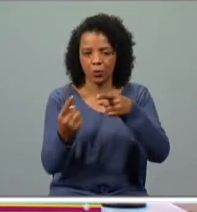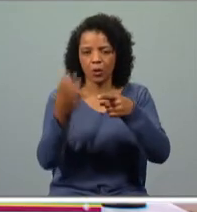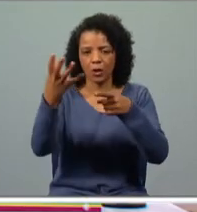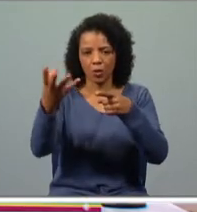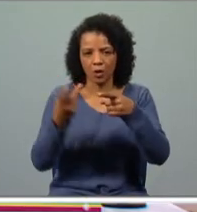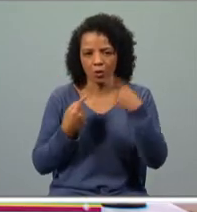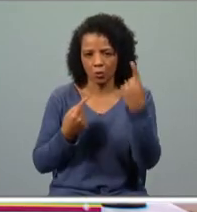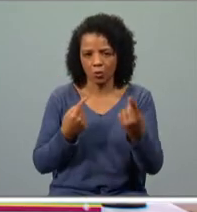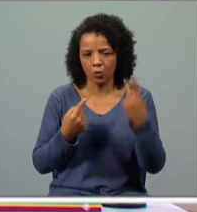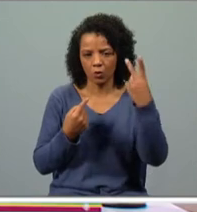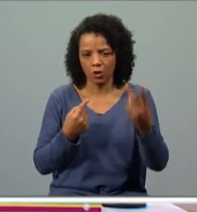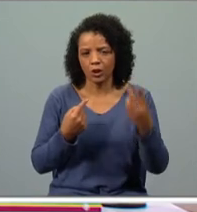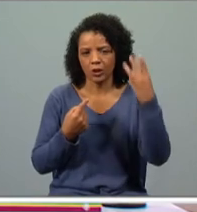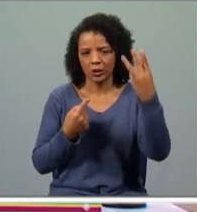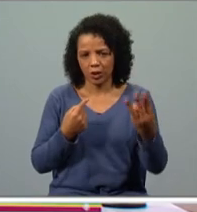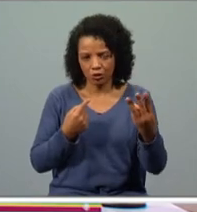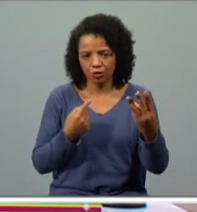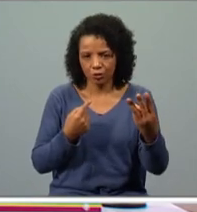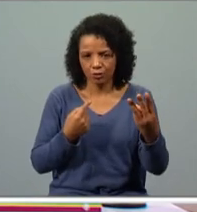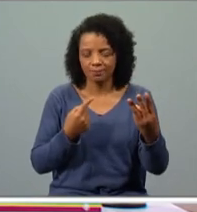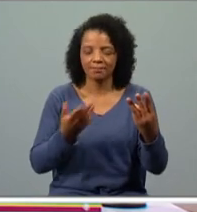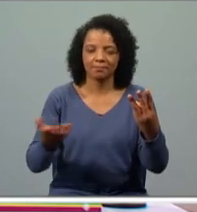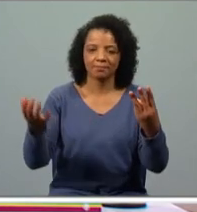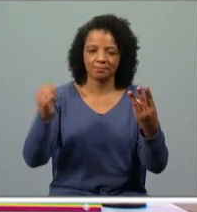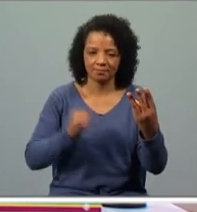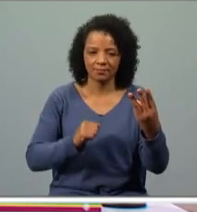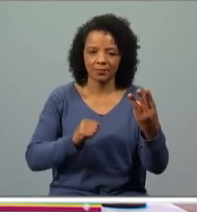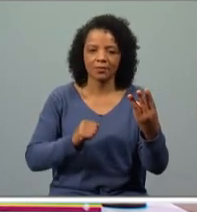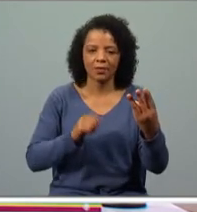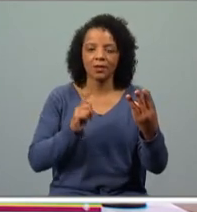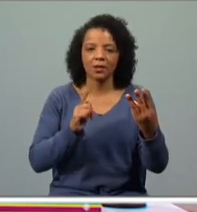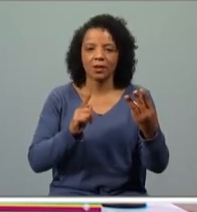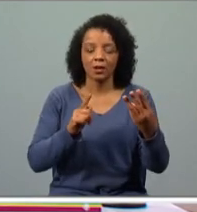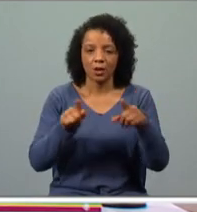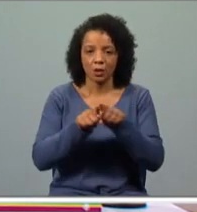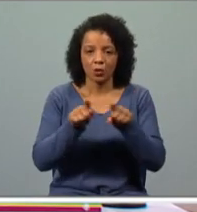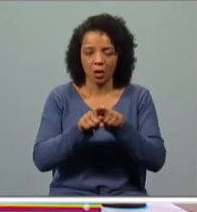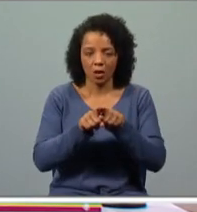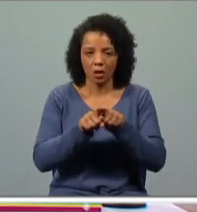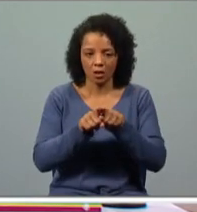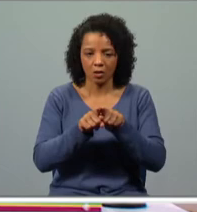um dois três exatamente espetaram o pau no olho no 一二三正好把雞巴卡在了眼睛裡